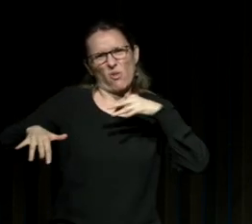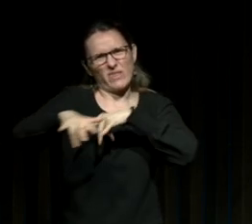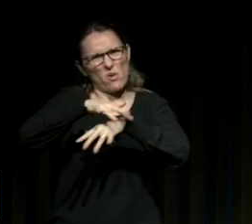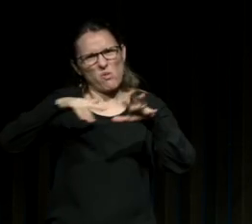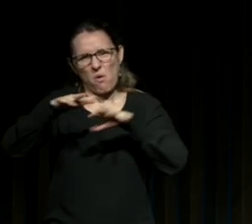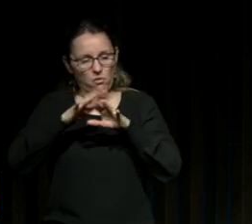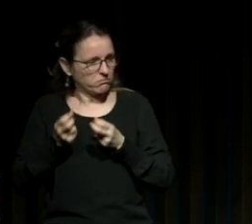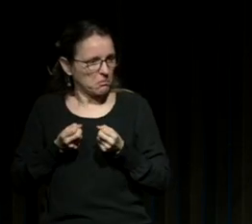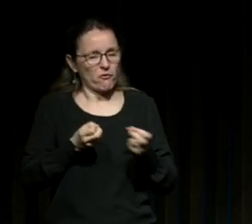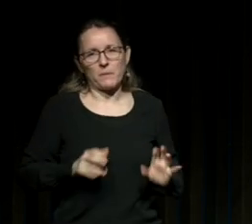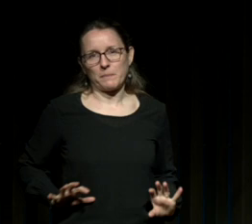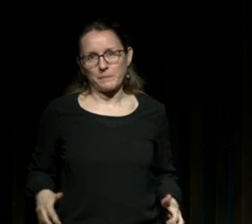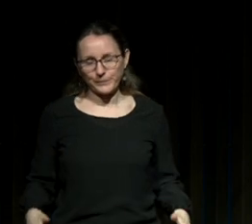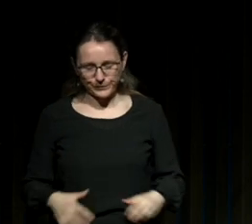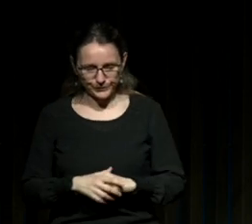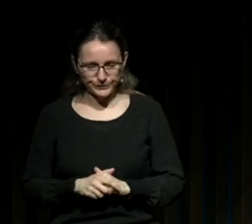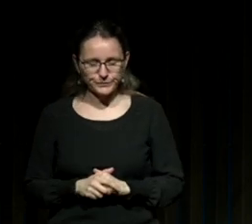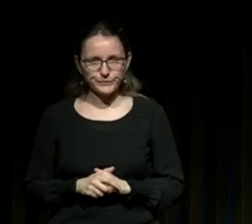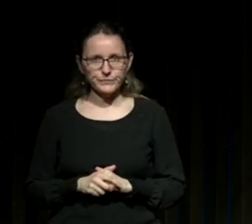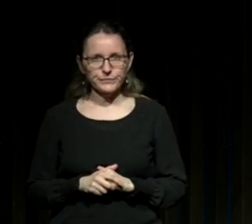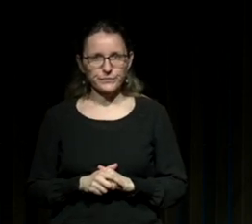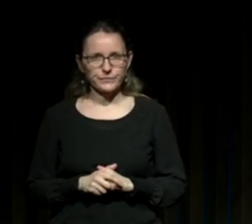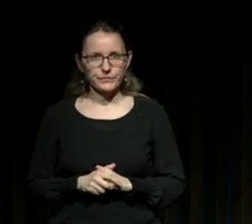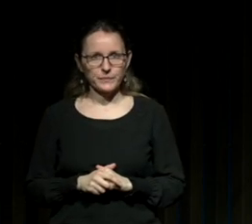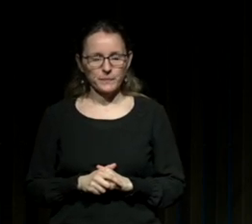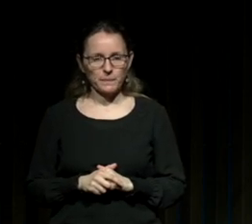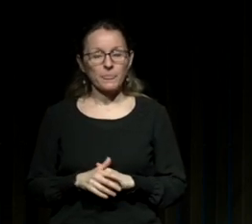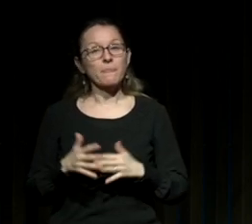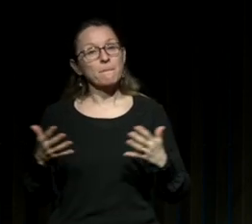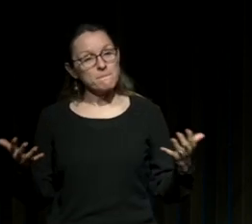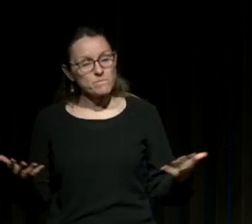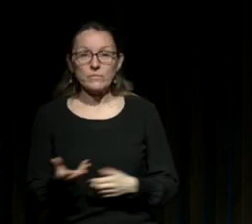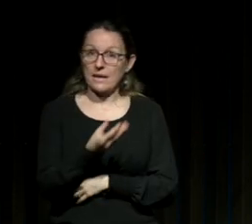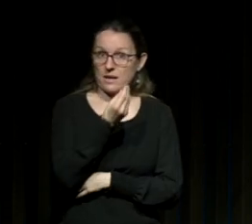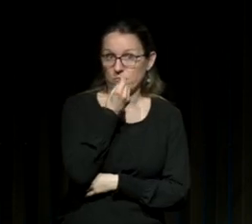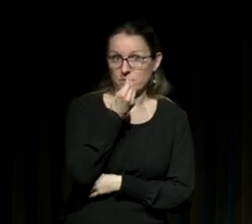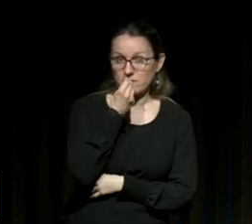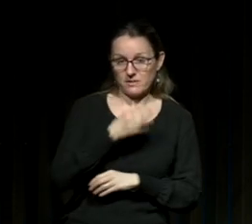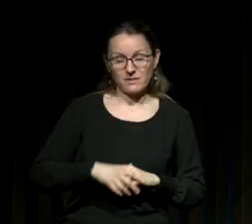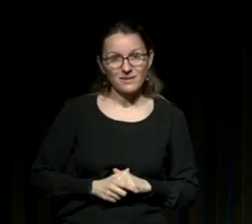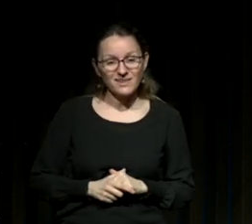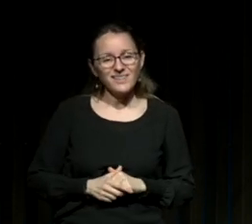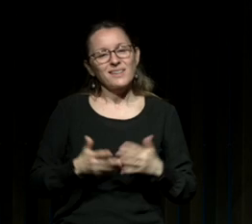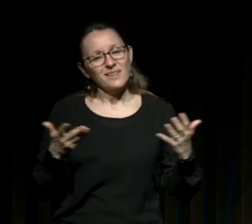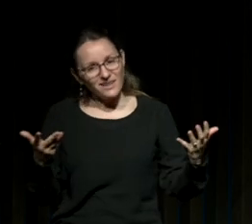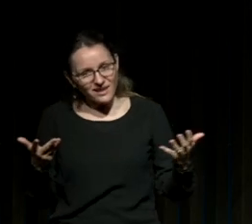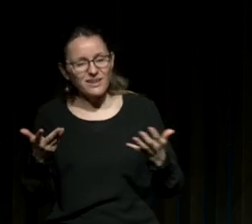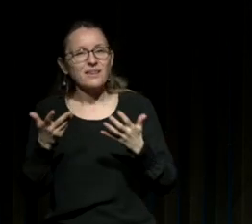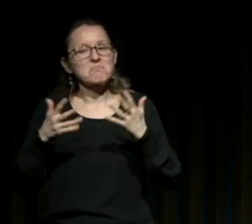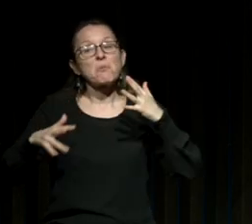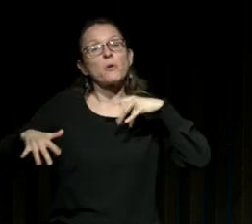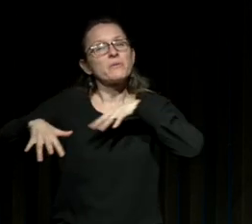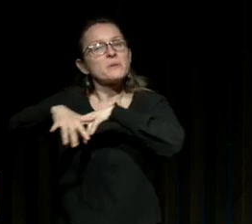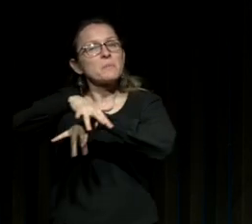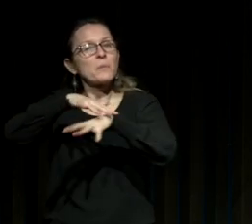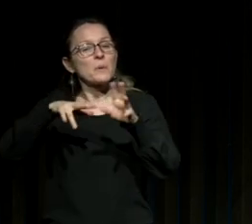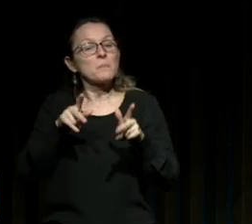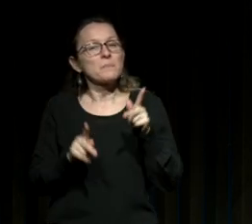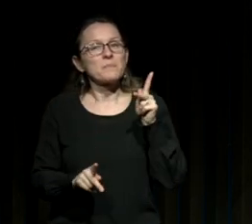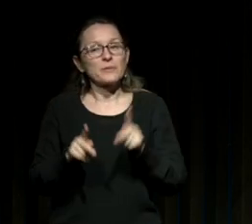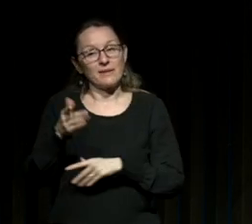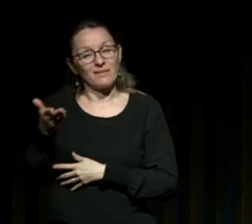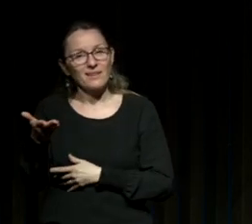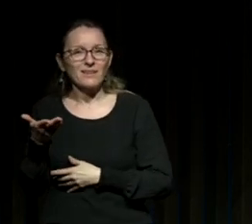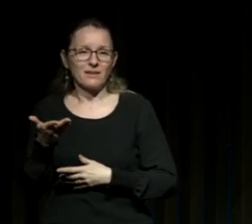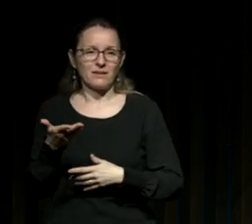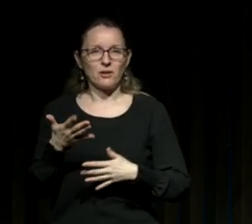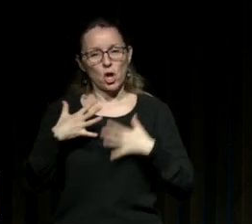alimentaire et puis on vit dans un environnement où probablement l'activité physique et étant en